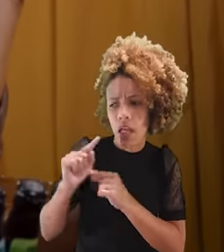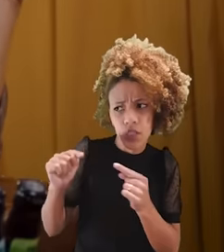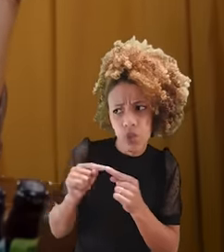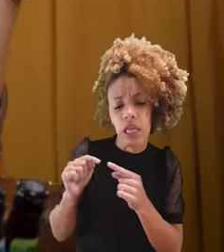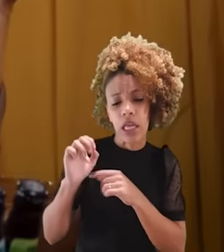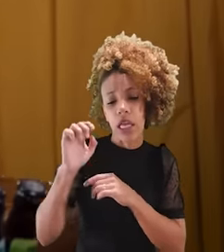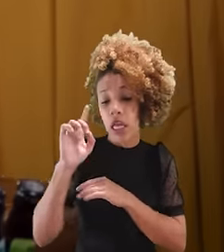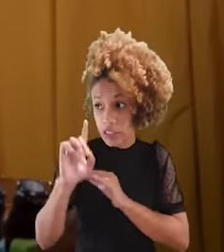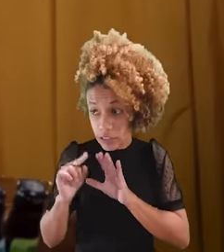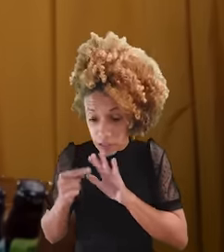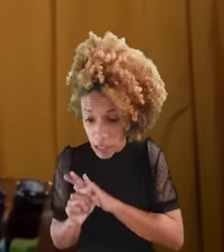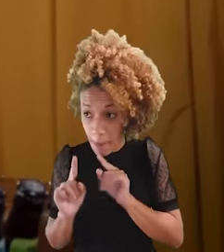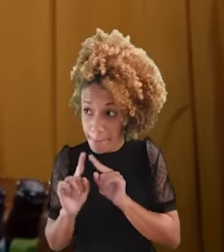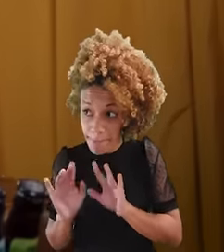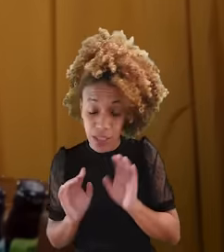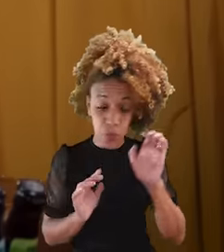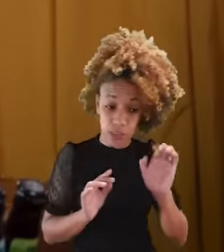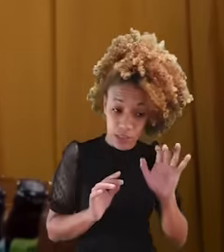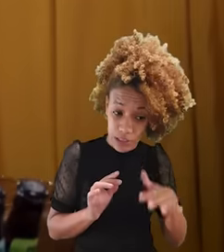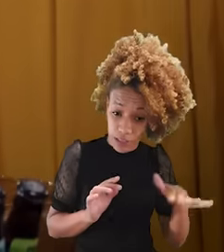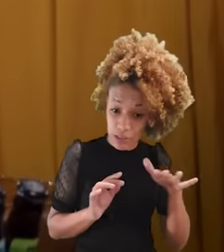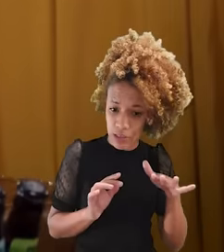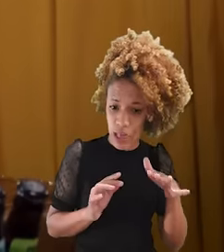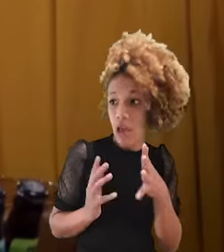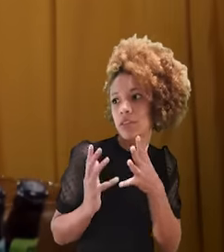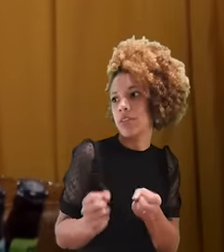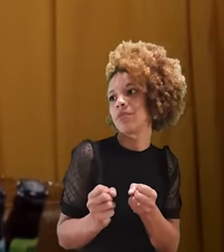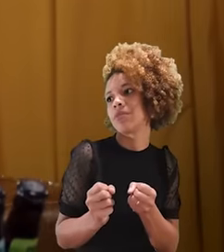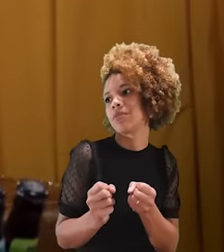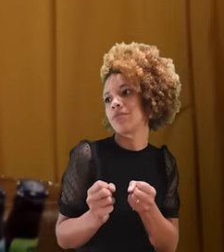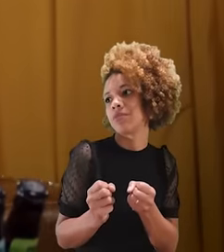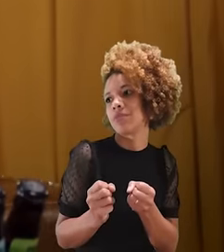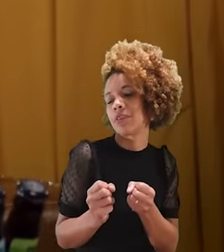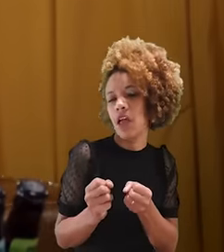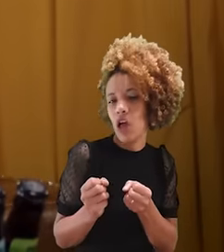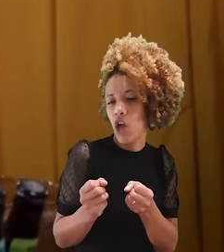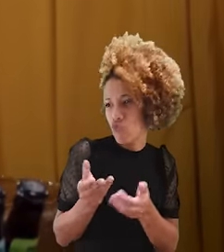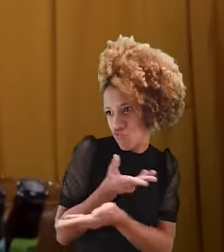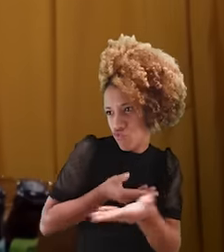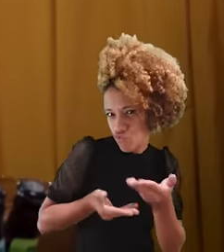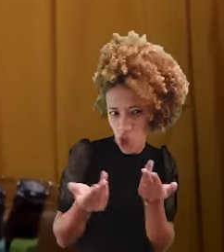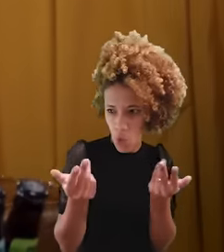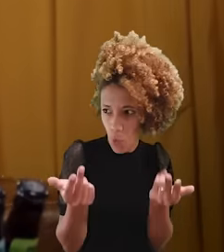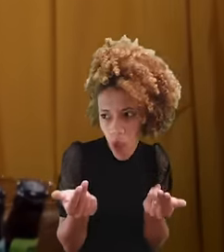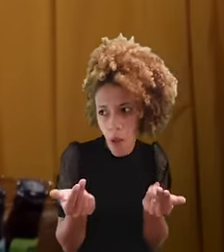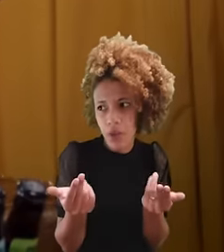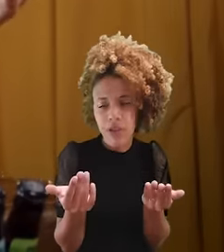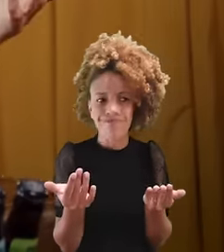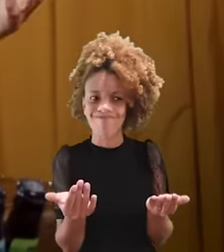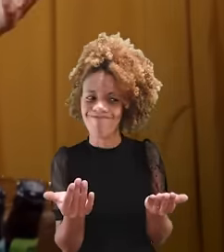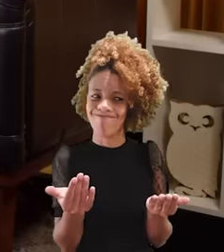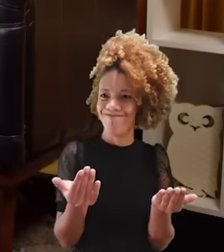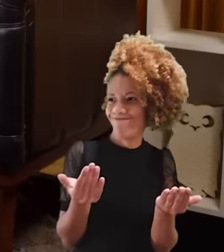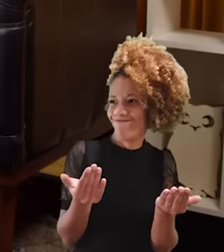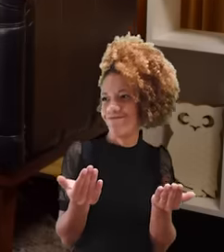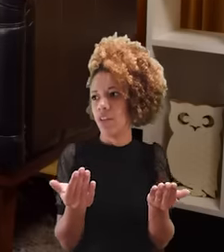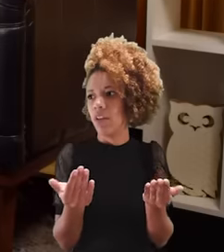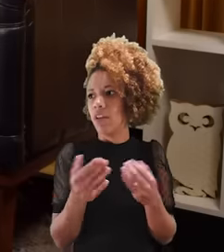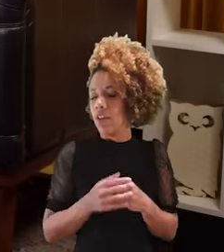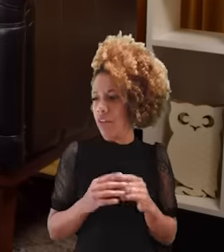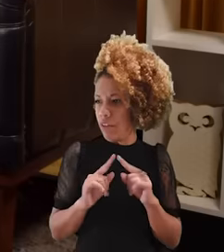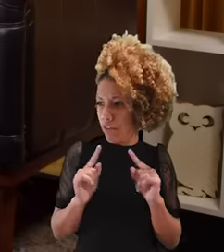direita e aí quando a esquerda topa jogar do mesmo jeito a gente não tem para onde correr Uhum não